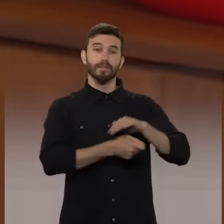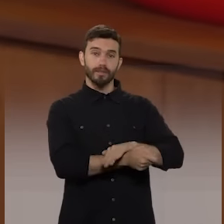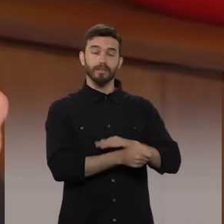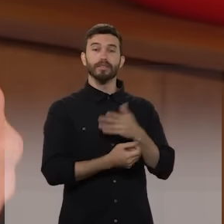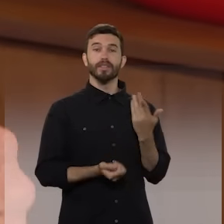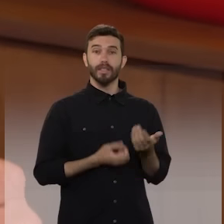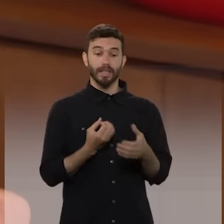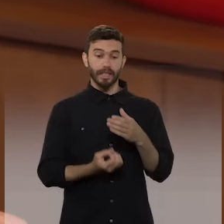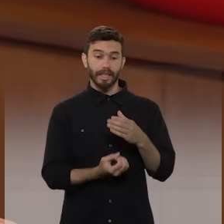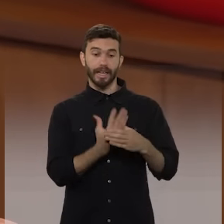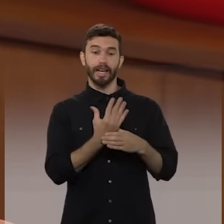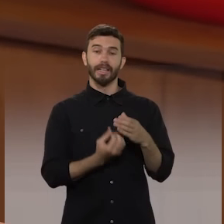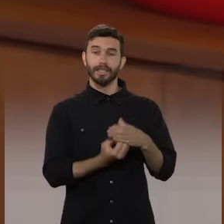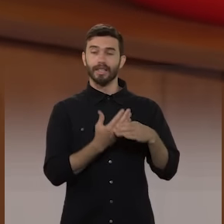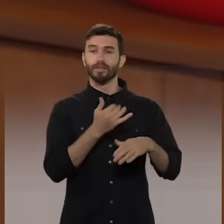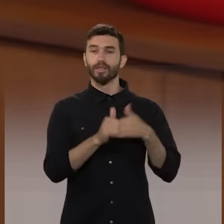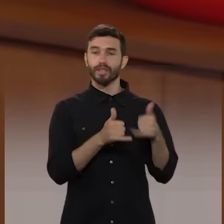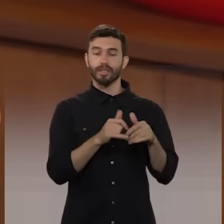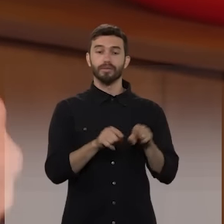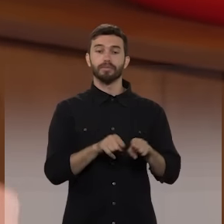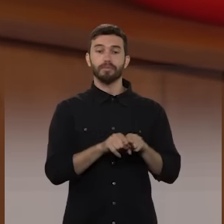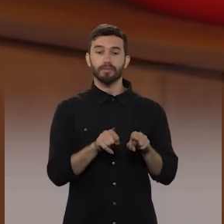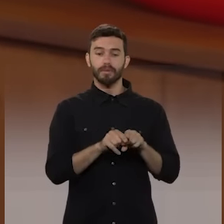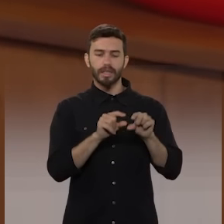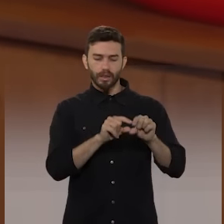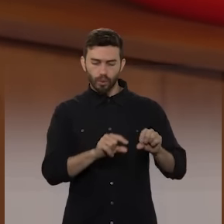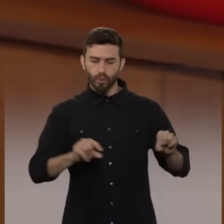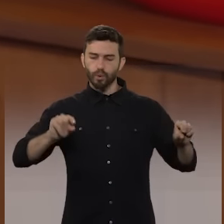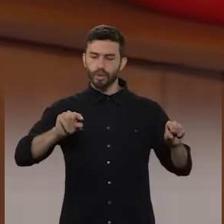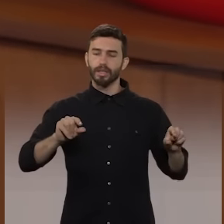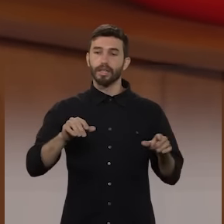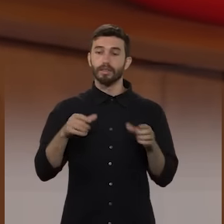investimentos em transmissão, investimentos em distribuição de energia de tal maneira